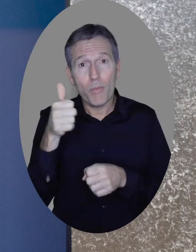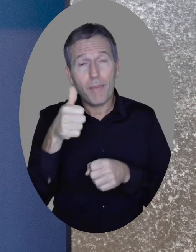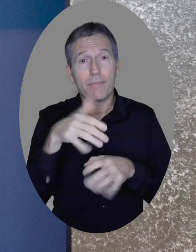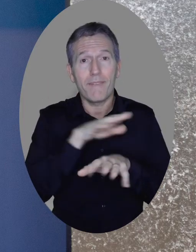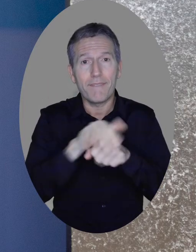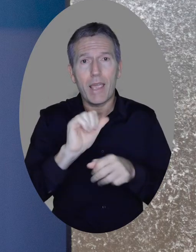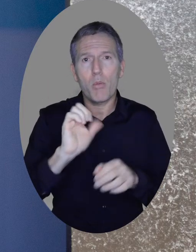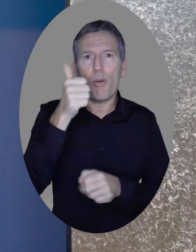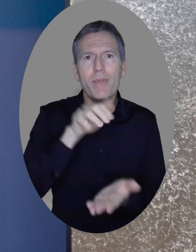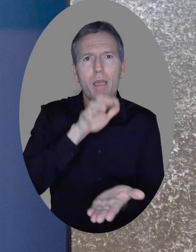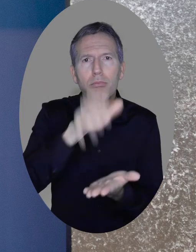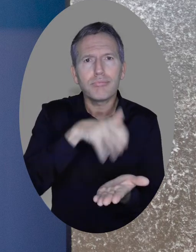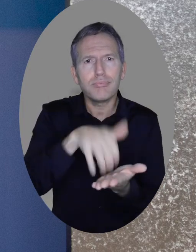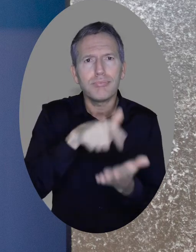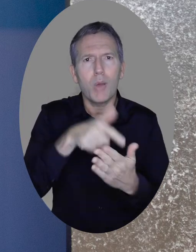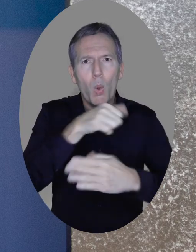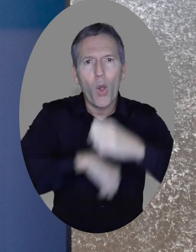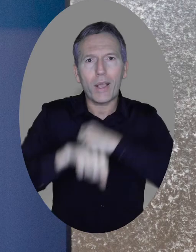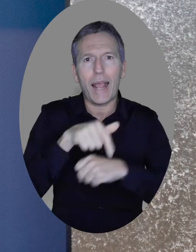Le second buste que vous allez voir dans le couloir du temps